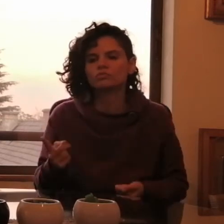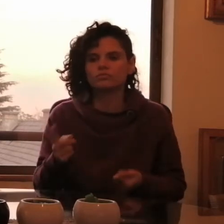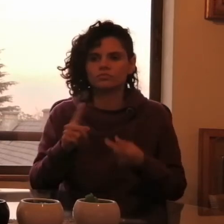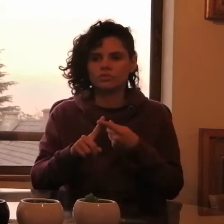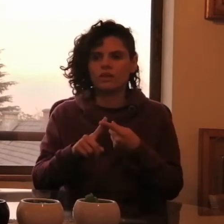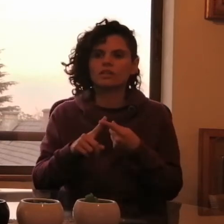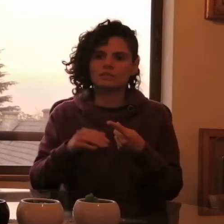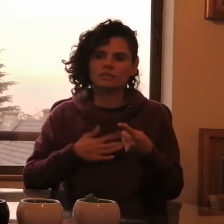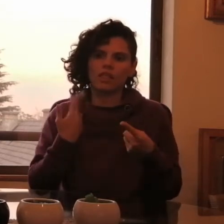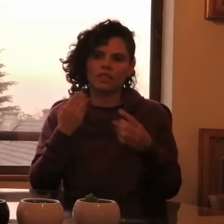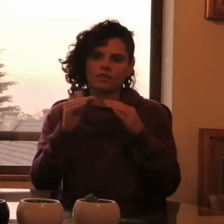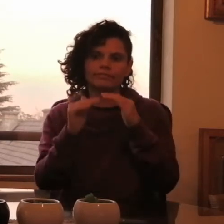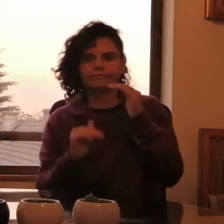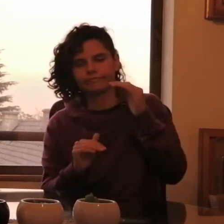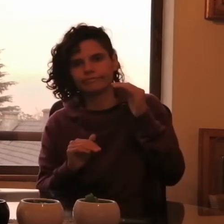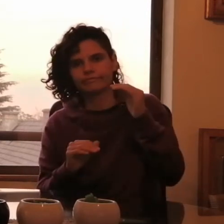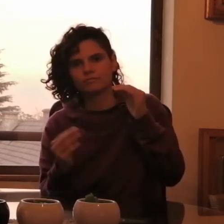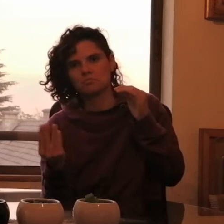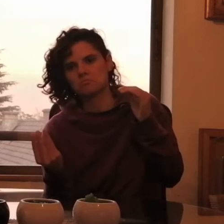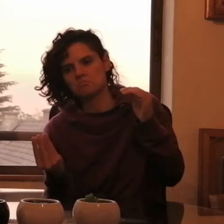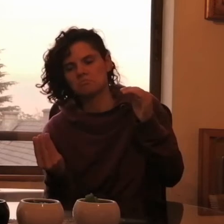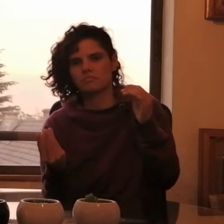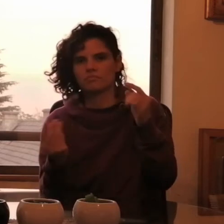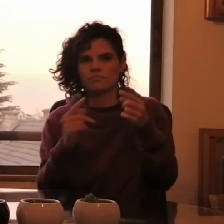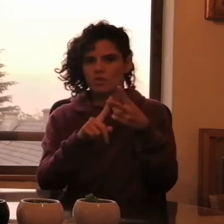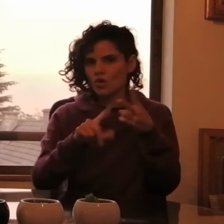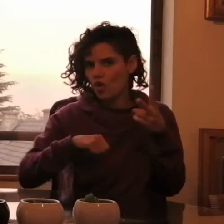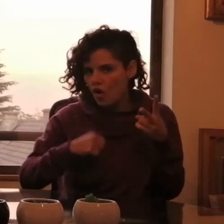minoría de género, donde eres joven por lo tanto